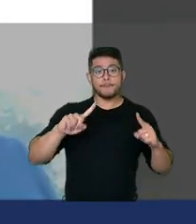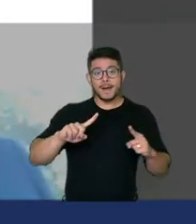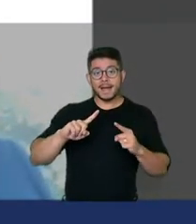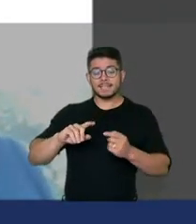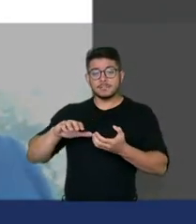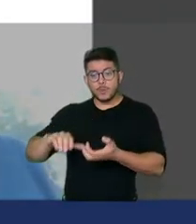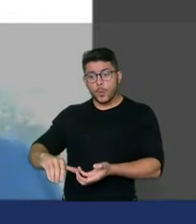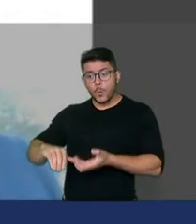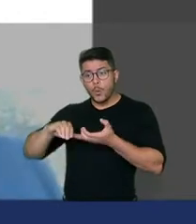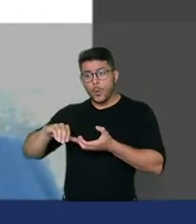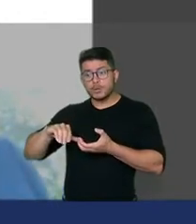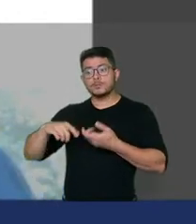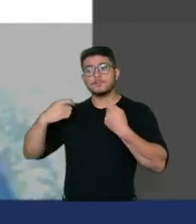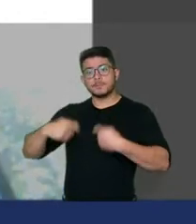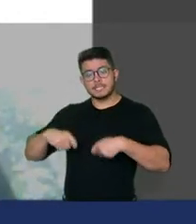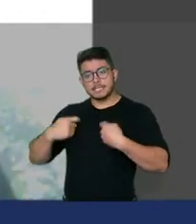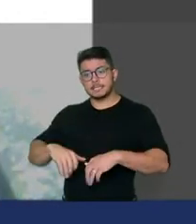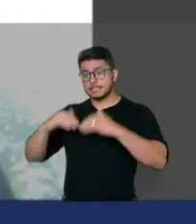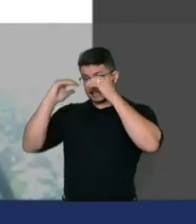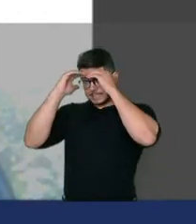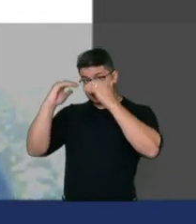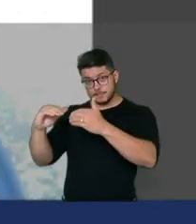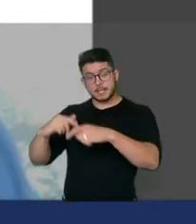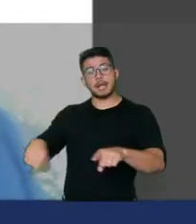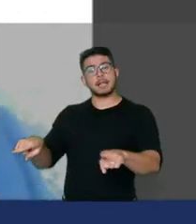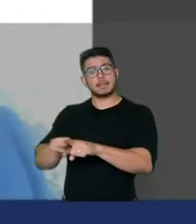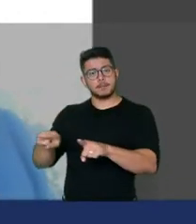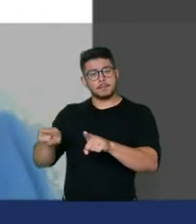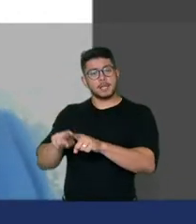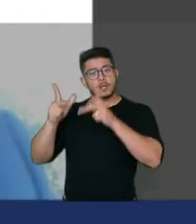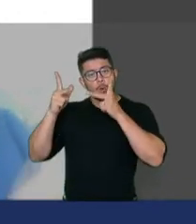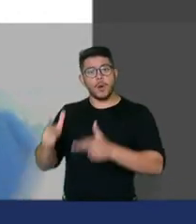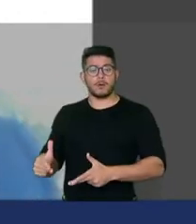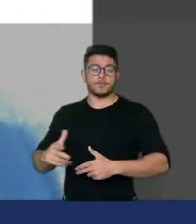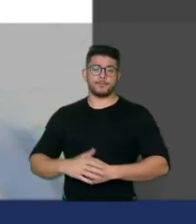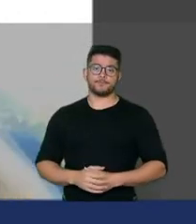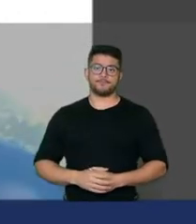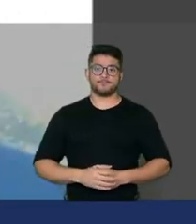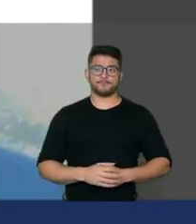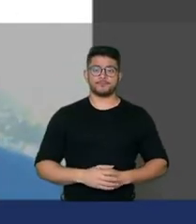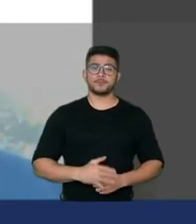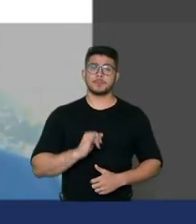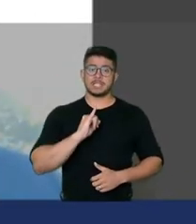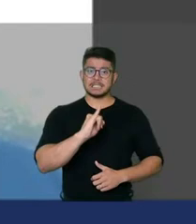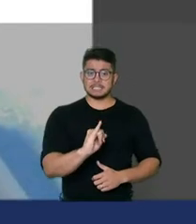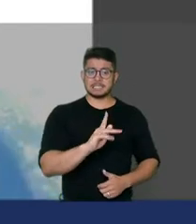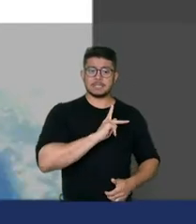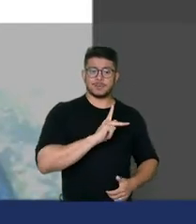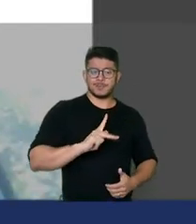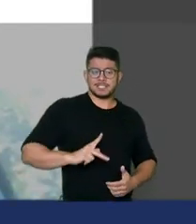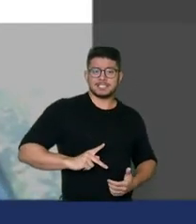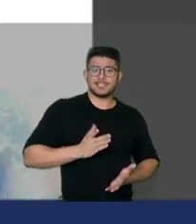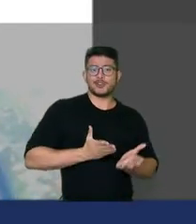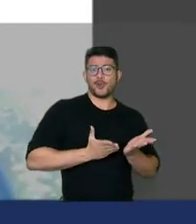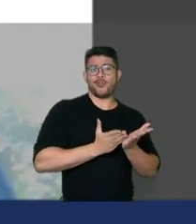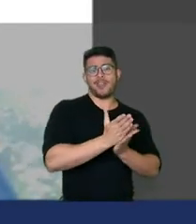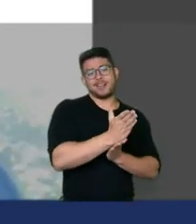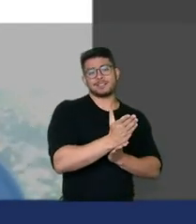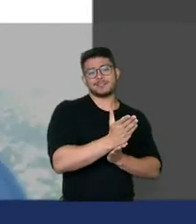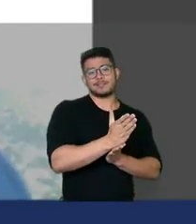CÂMARA QUE NÃO ACOMPANHA ESSE NÍVEL MORAL E ESSE NÍVEL DE CARÁTER. NÃO ADIANTA VOTAR EM UM PRESIDENTE HONESTO E NÃO... ELEGERMOS